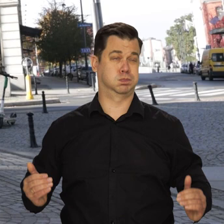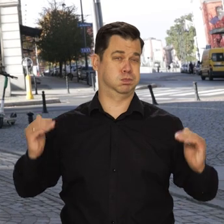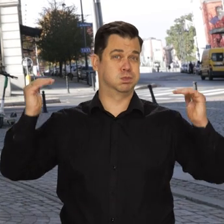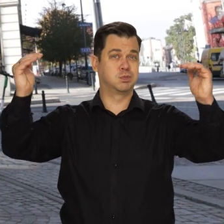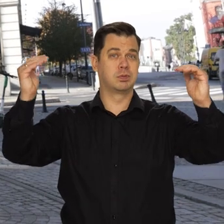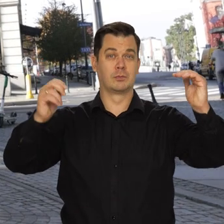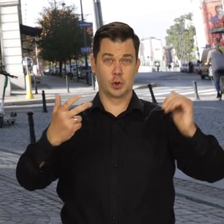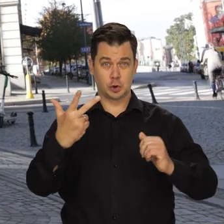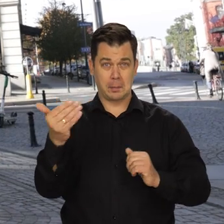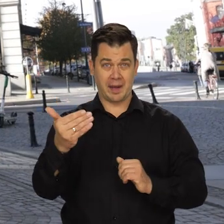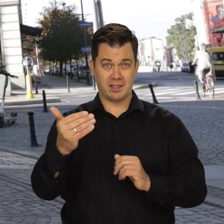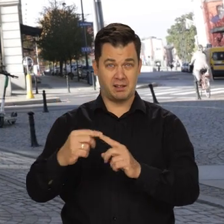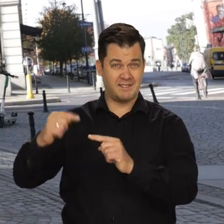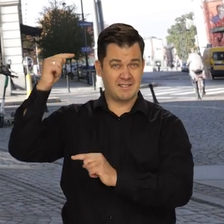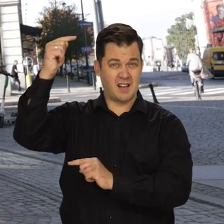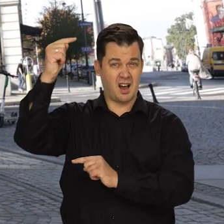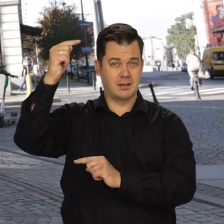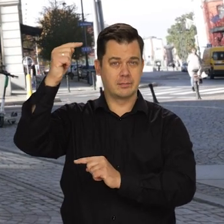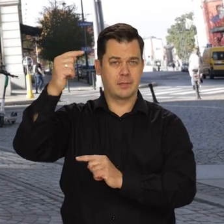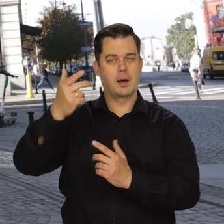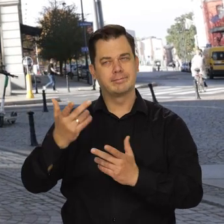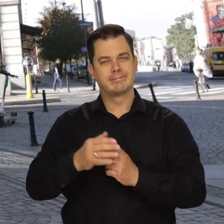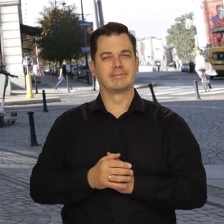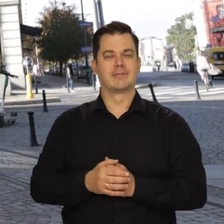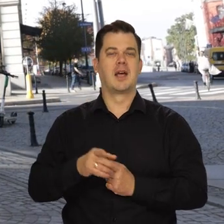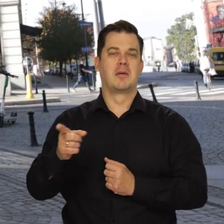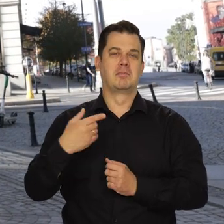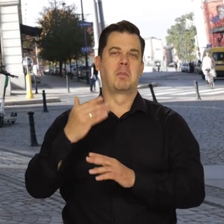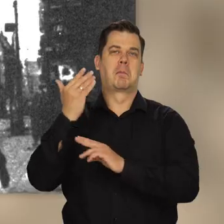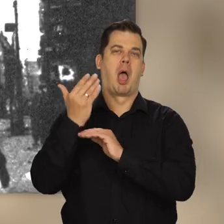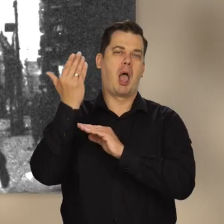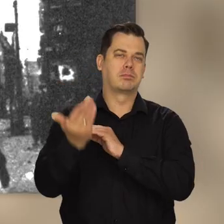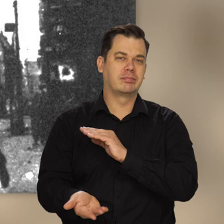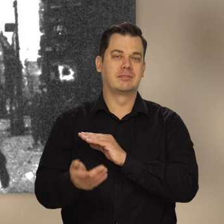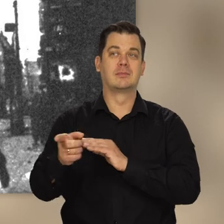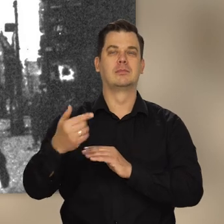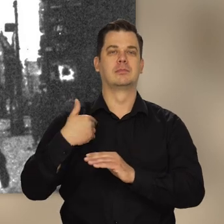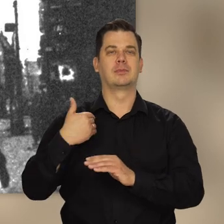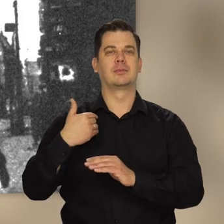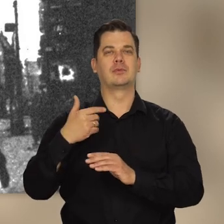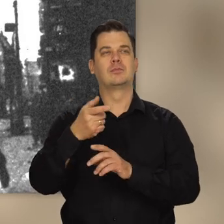Rzeźba miała 3 metry wysokości. Niestety, została strącona w trakcie ostrzału